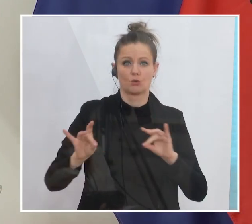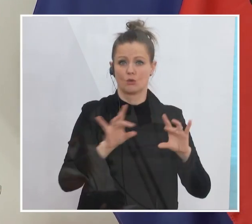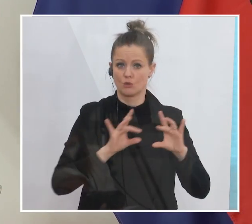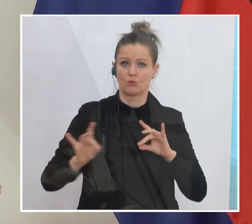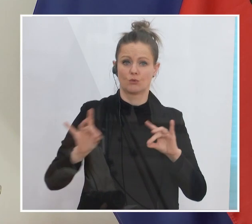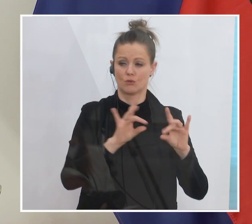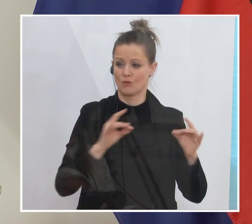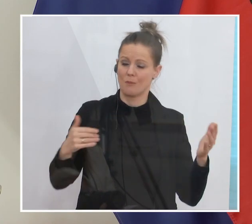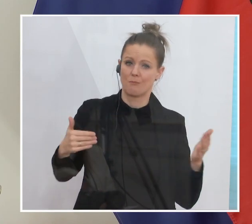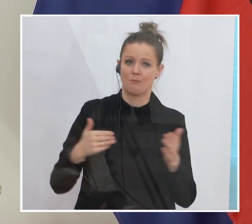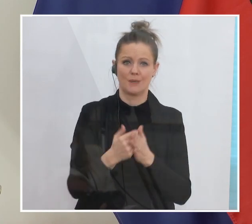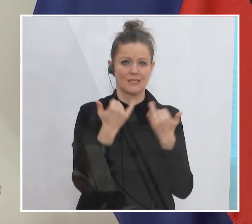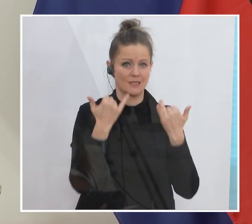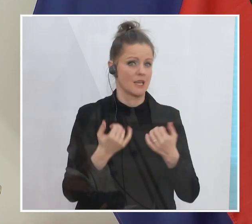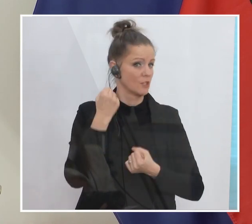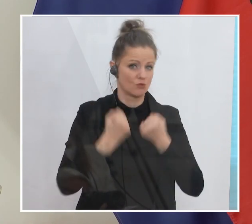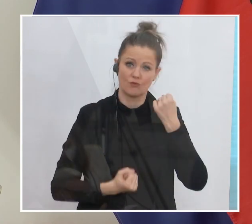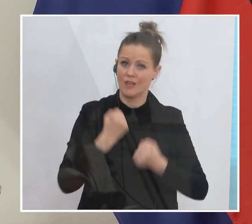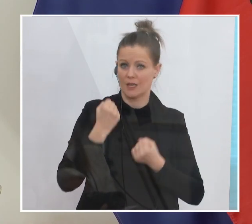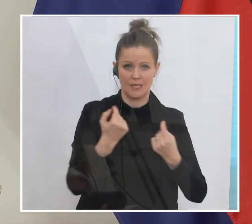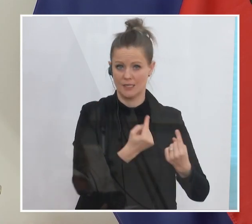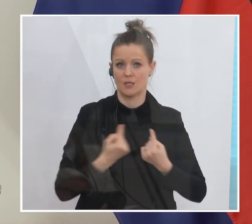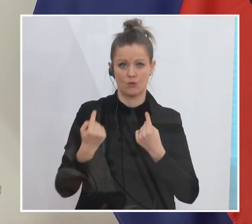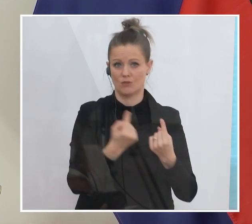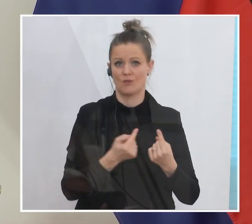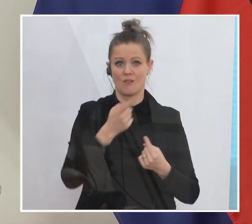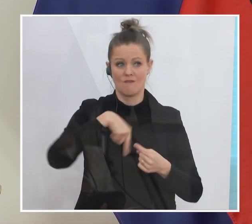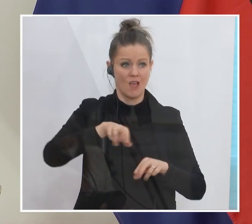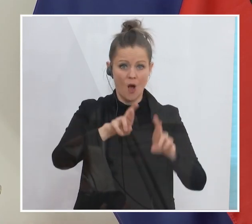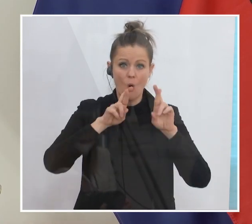nach wie vor in einer sehr schwierigen Situation. Wir haben alle gehofft, dass vor allem heuer in